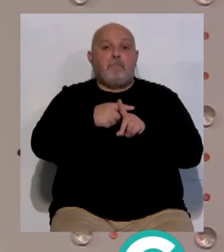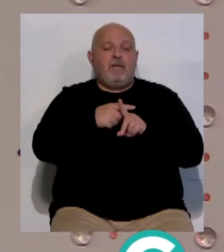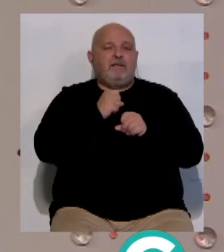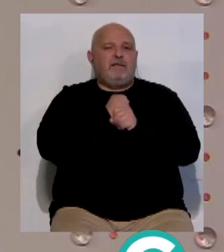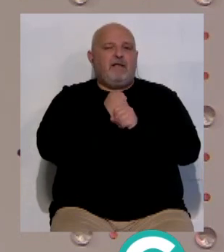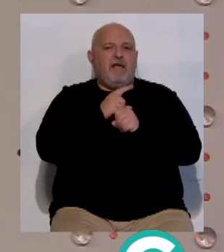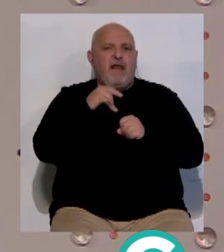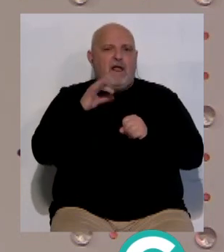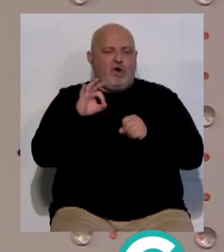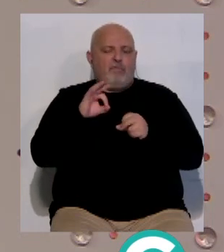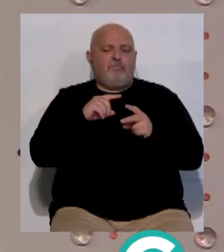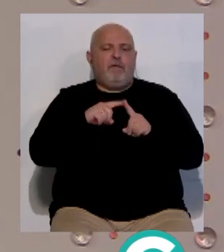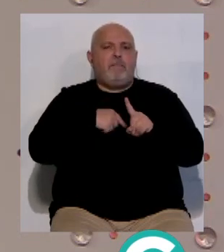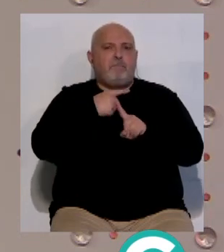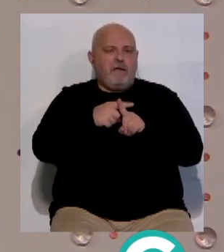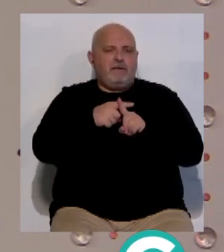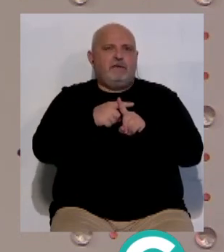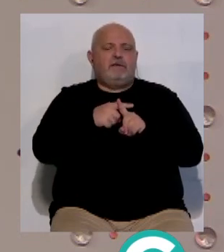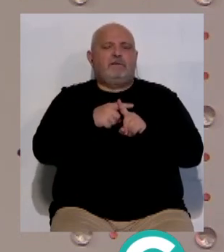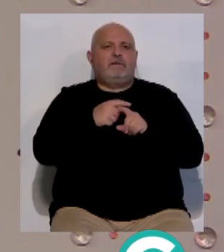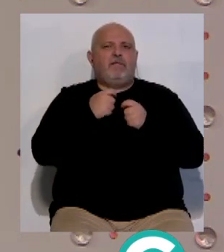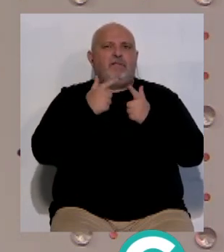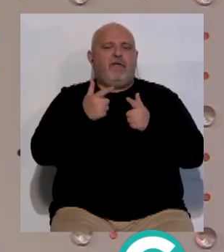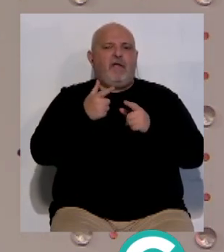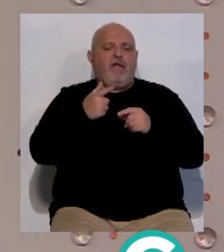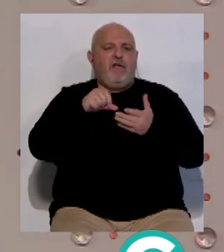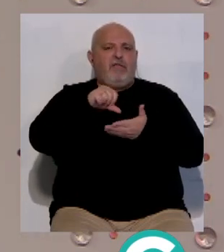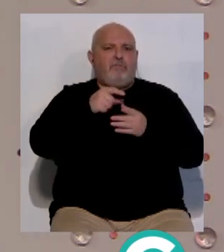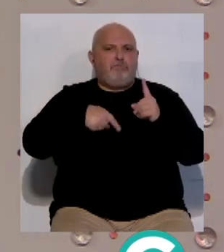de alejos si aportamos que además es capaz de poner esos centros que si fuera más regular en